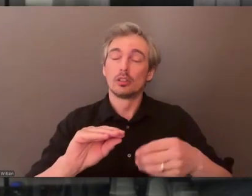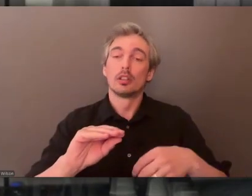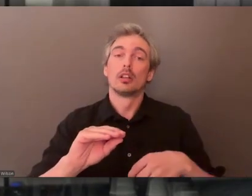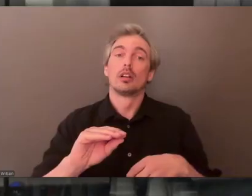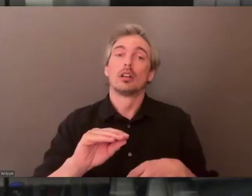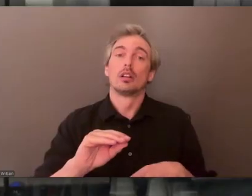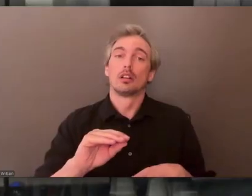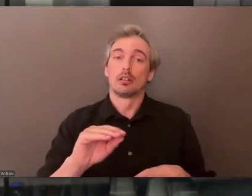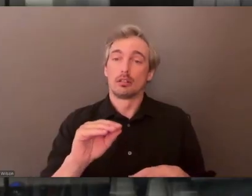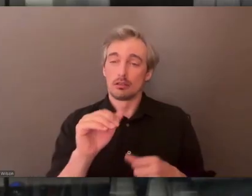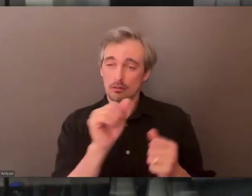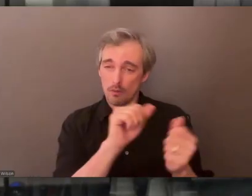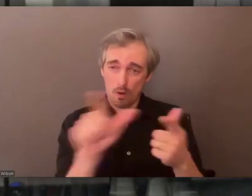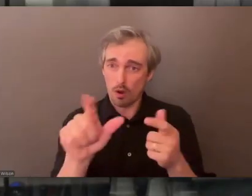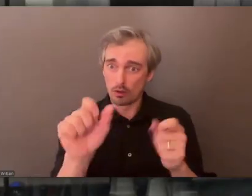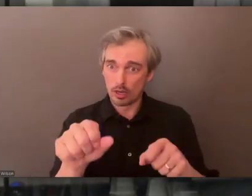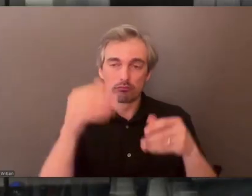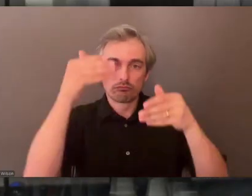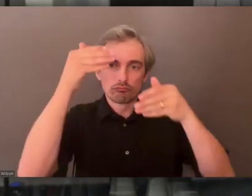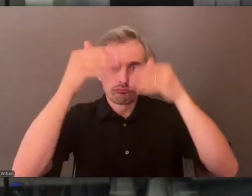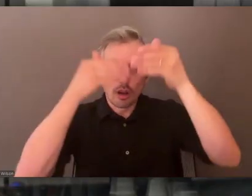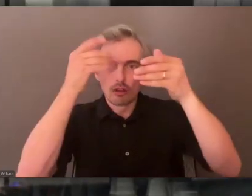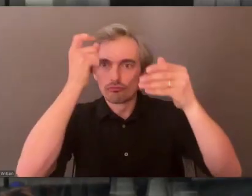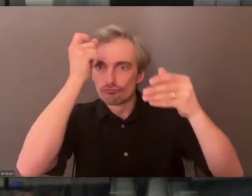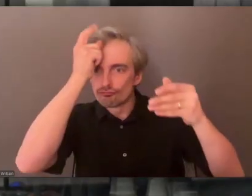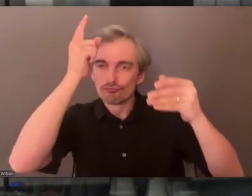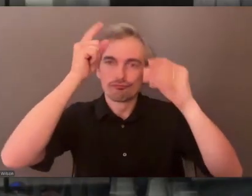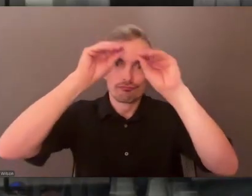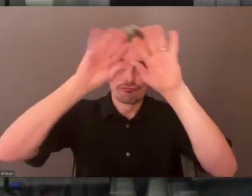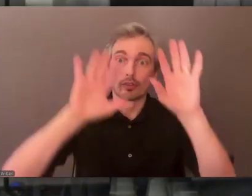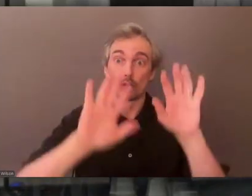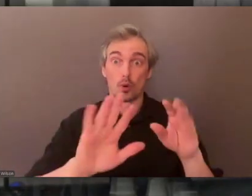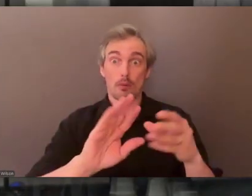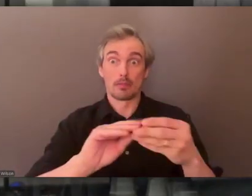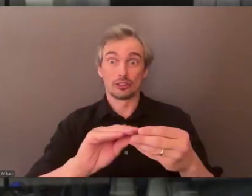の解決策を見つける手助けをすることがロバスト性のポイントです。